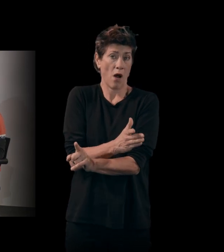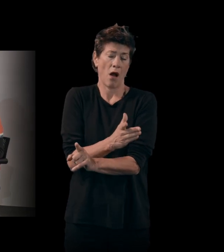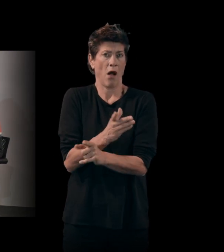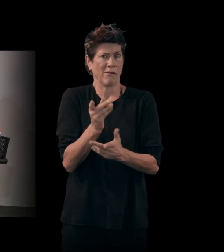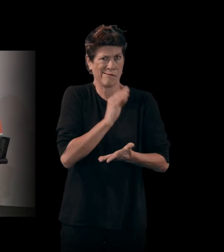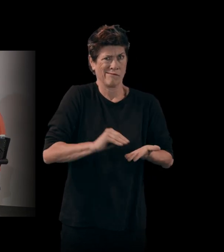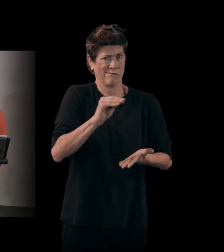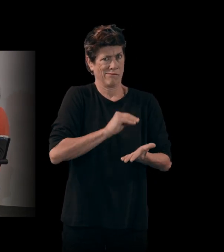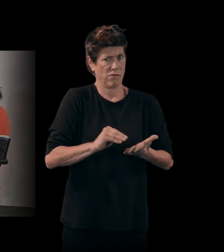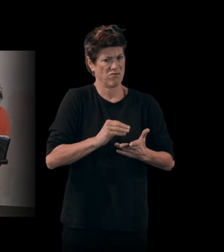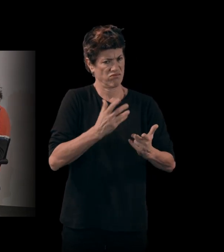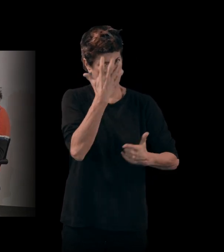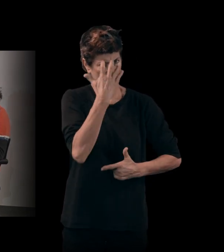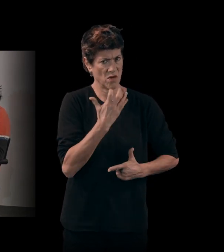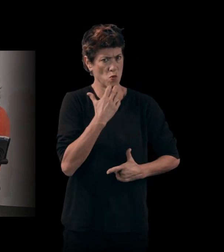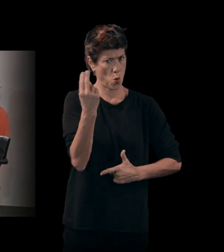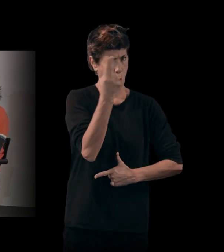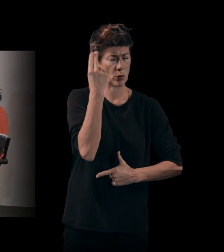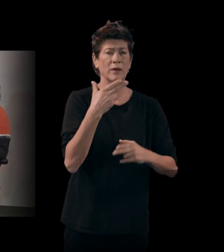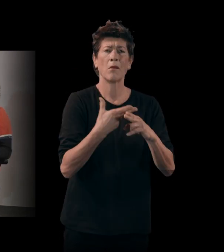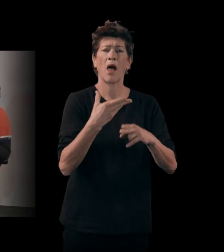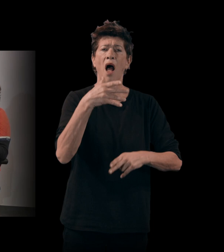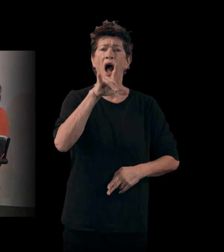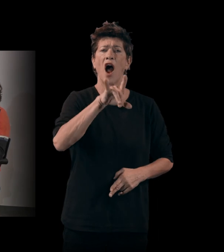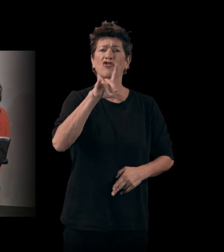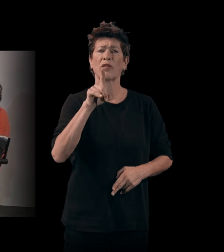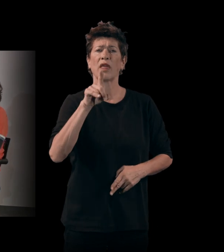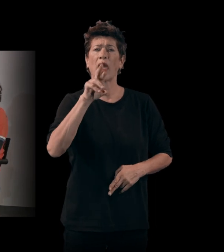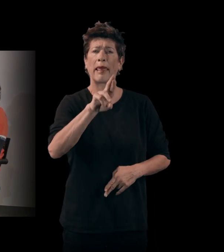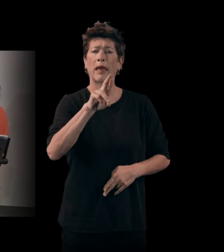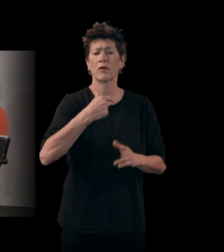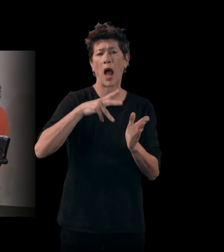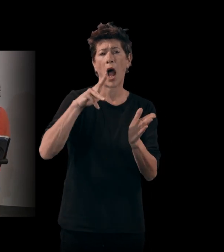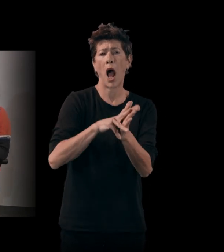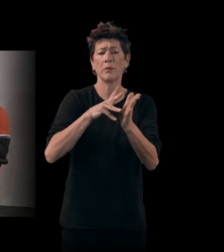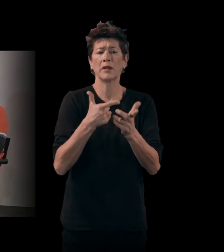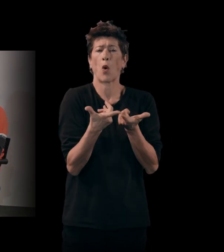universitaire, qui s’appelle une HDR, habilitation pour diriger les recherches.